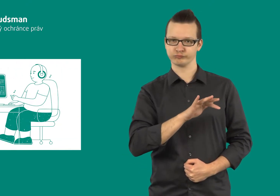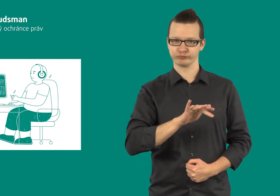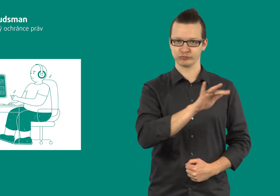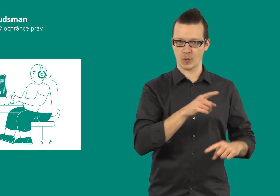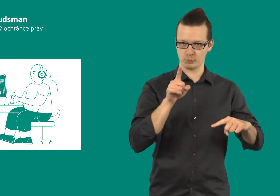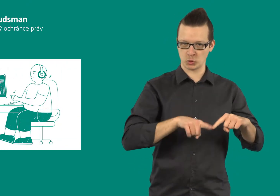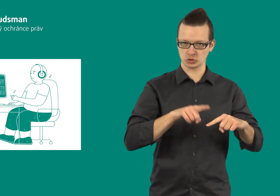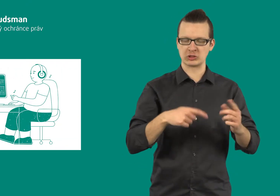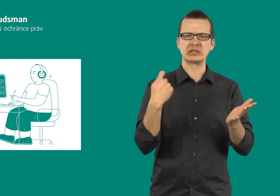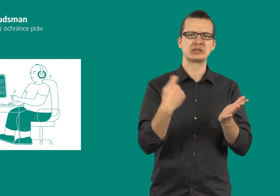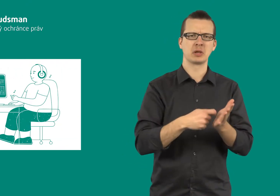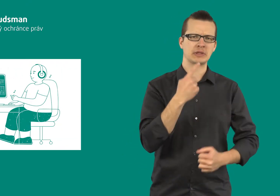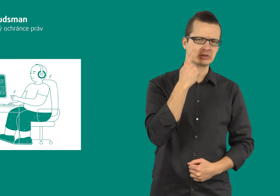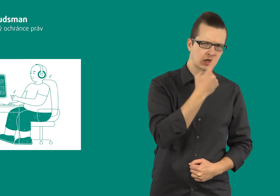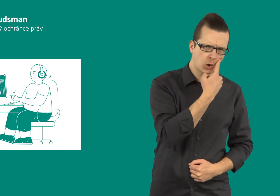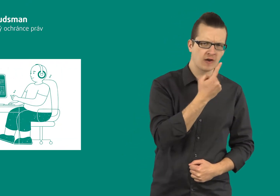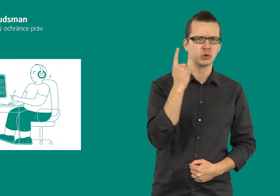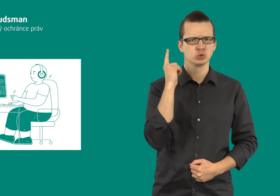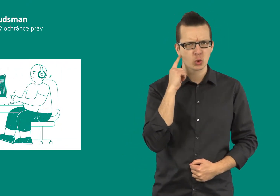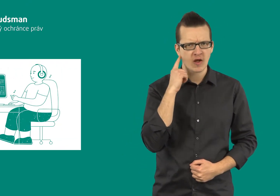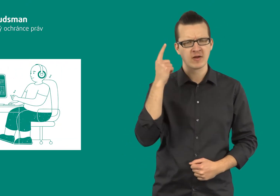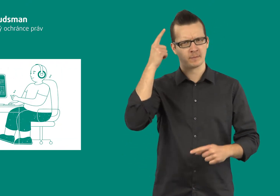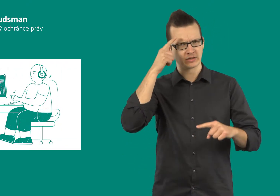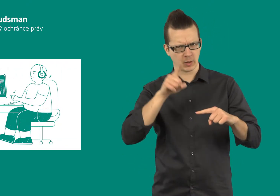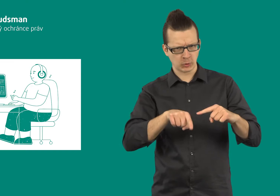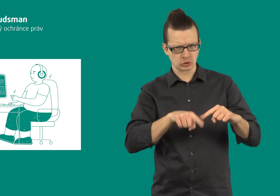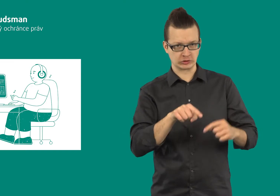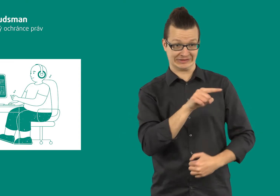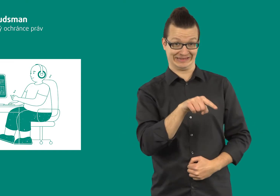Lidé se zrakovým, sluchovým či mentálním postižením